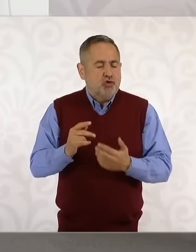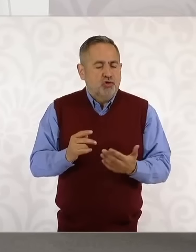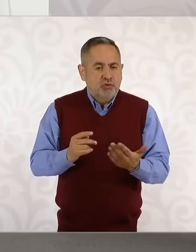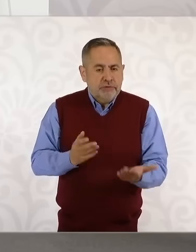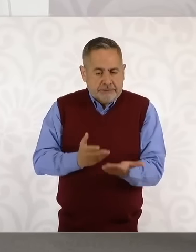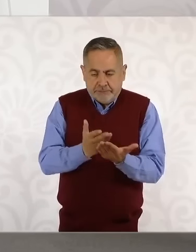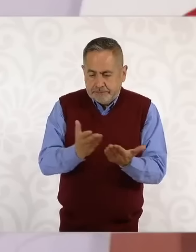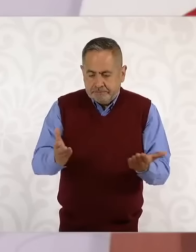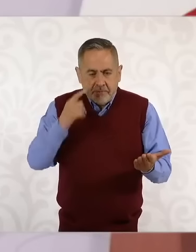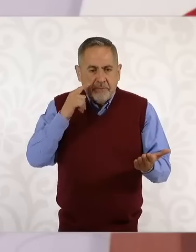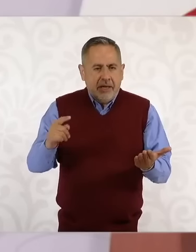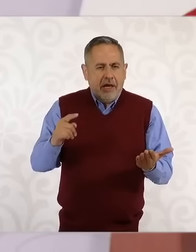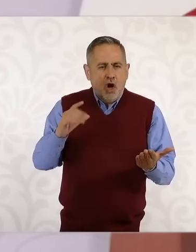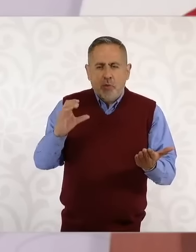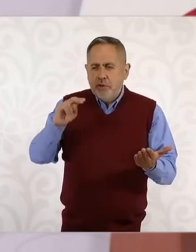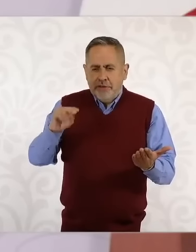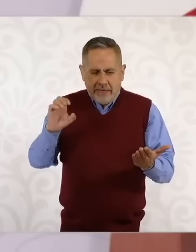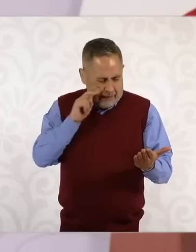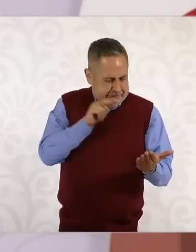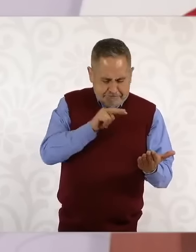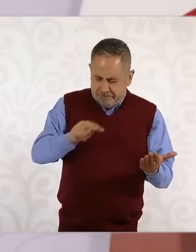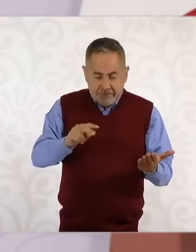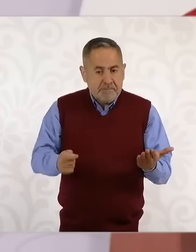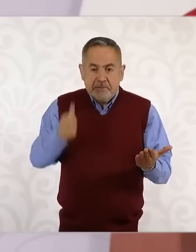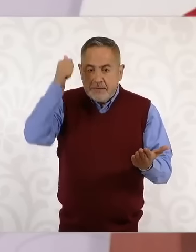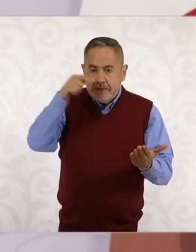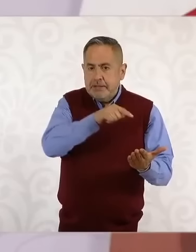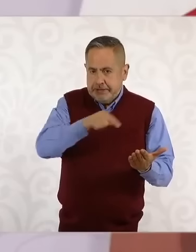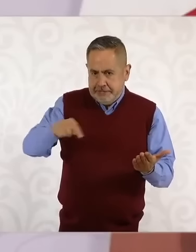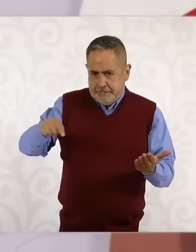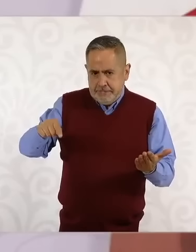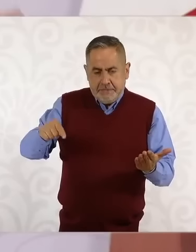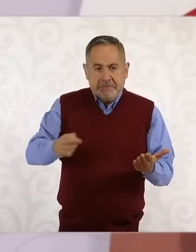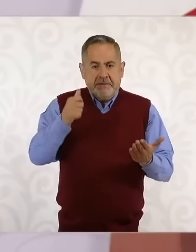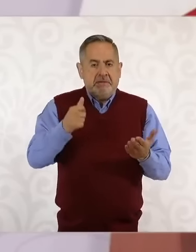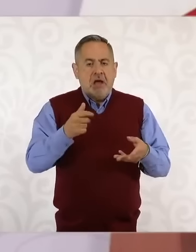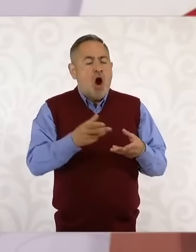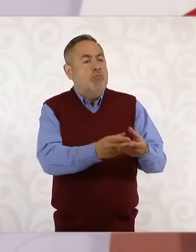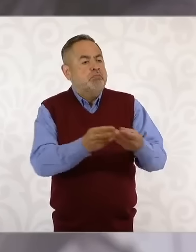Nacional de Energía, ustedes tienen la premisia porque saliendo de aquí es el comité final de